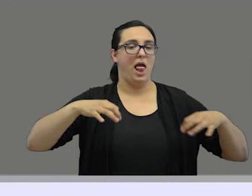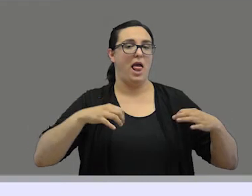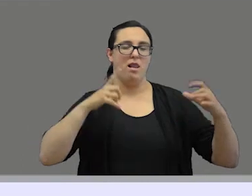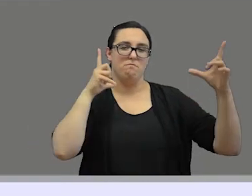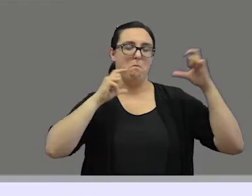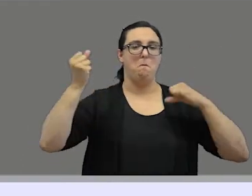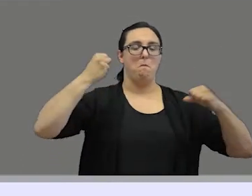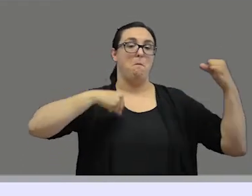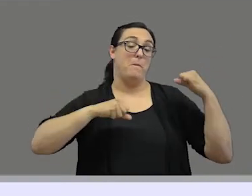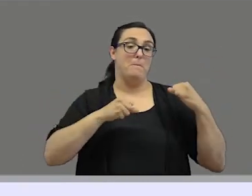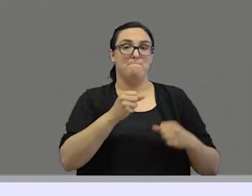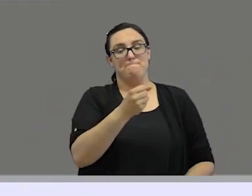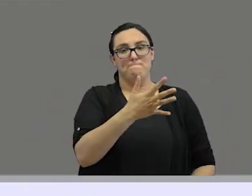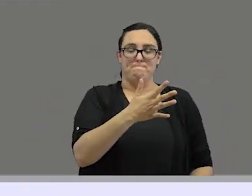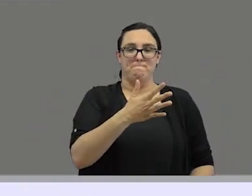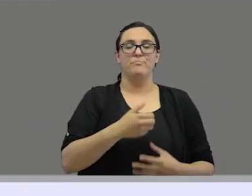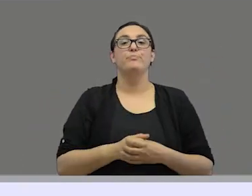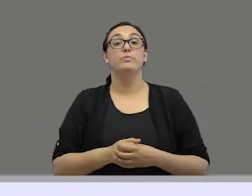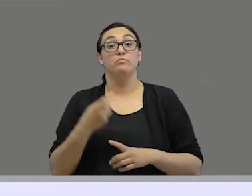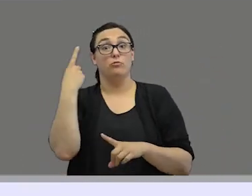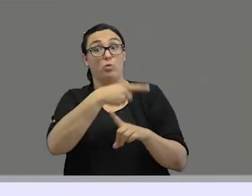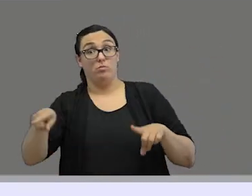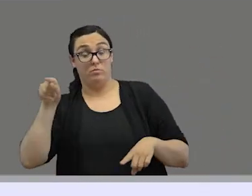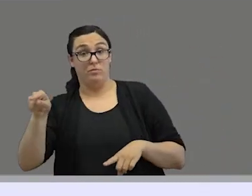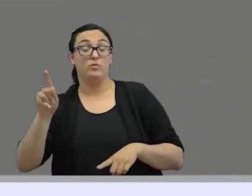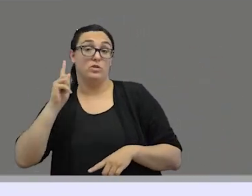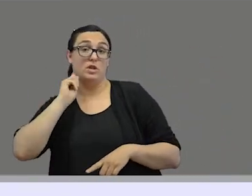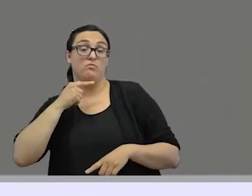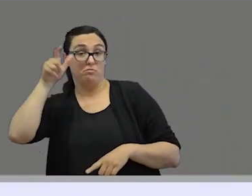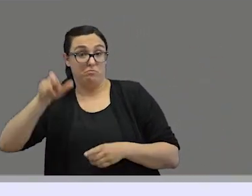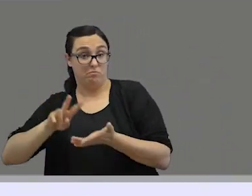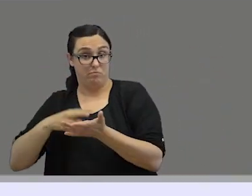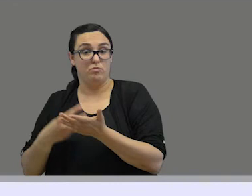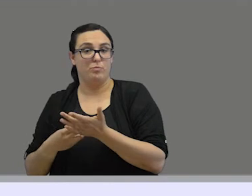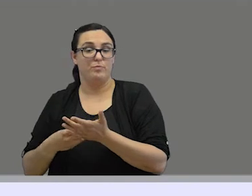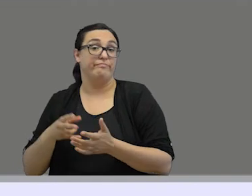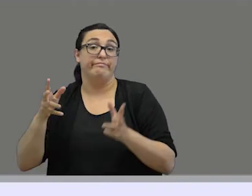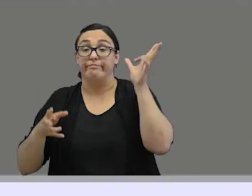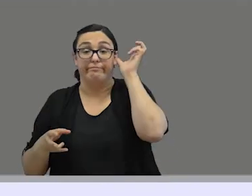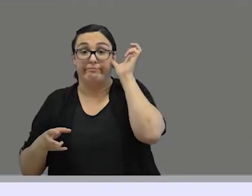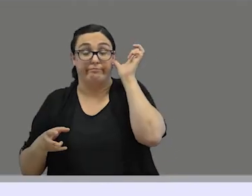wohingegen gehörlose Dolmetscher nicht beginnen können, sobald sie etwas hören, sondern auf die visuellen Eindrücke warten müssen,